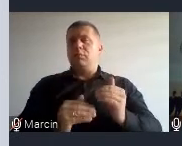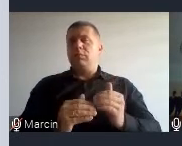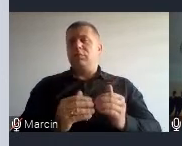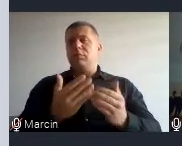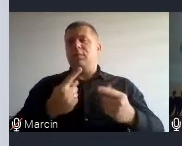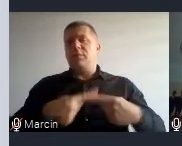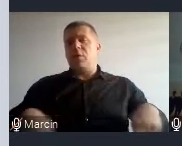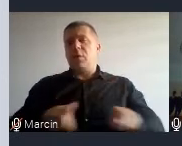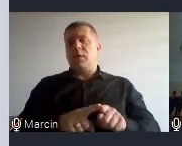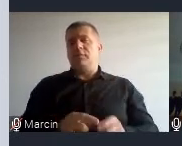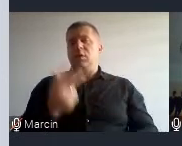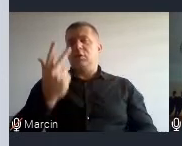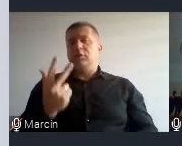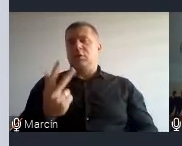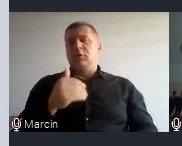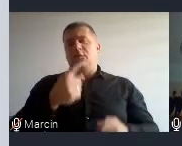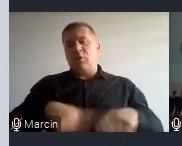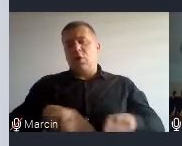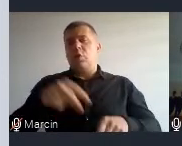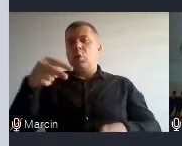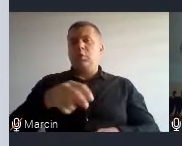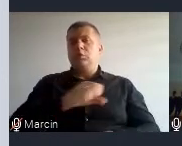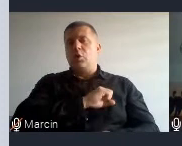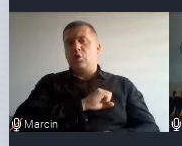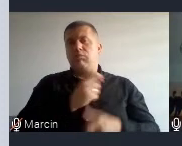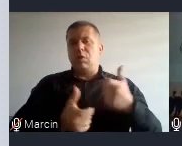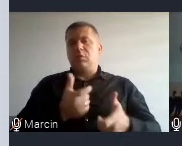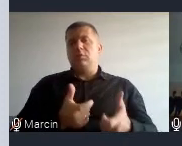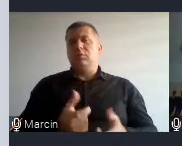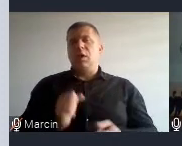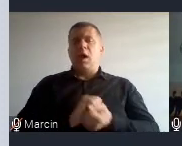które będą wykonywać określone usługi, roboty czy dostawy.